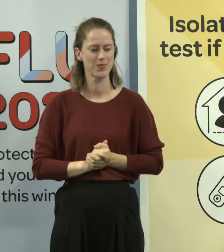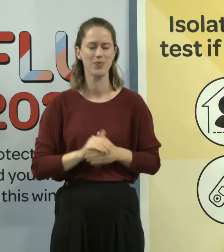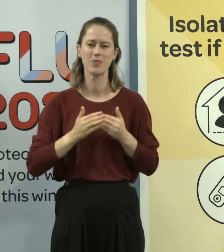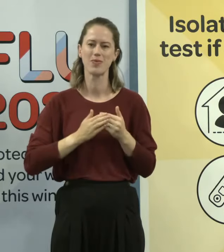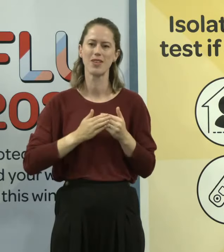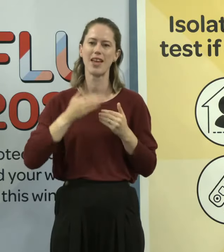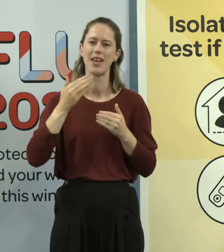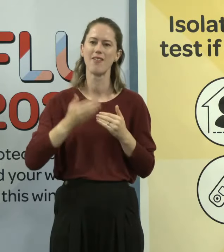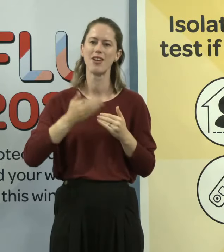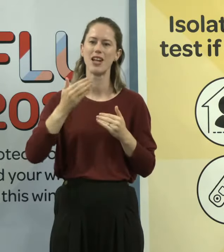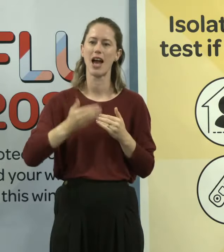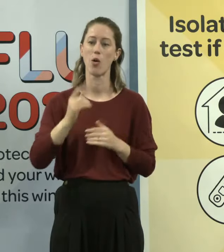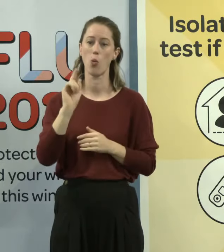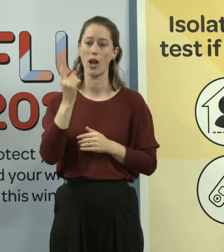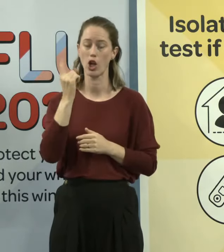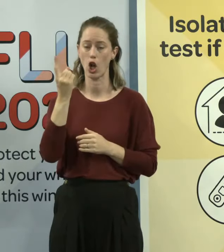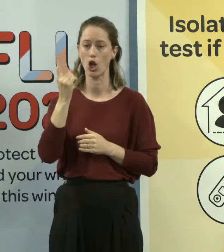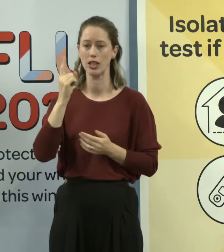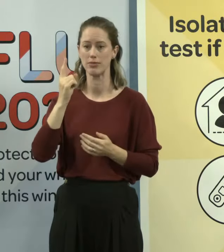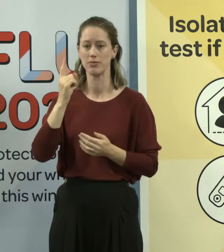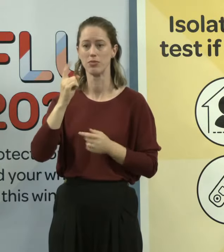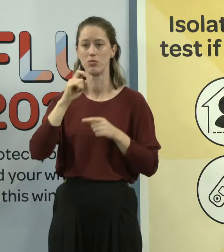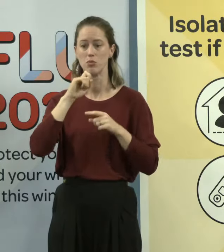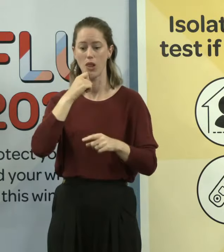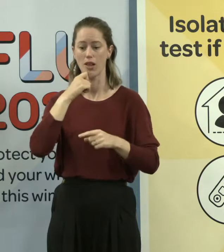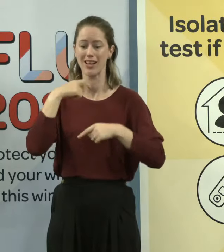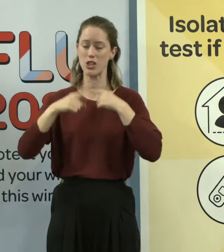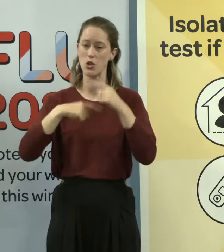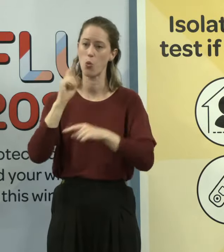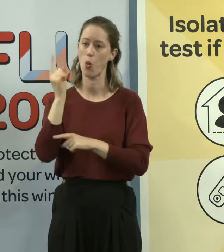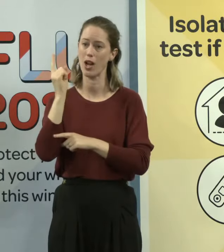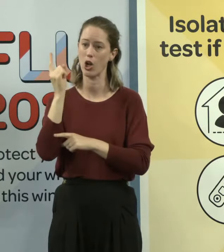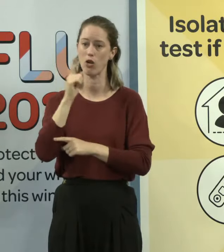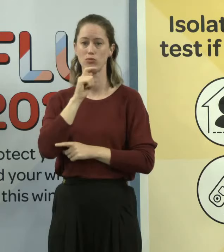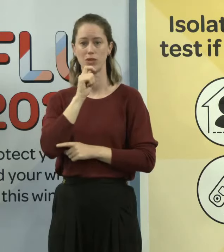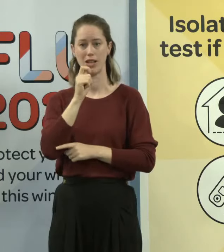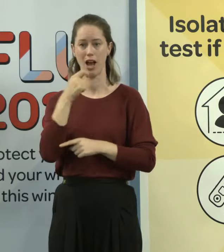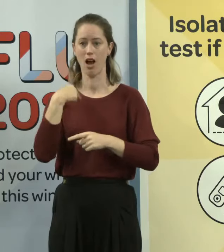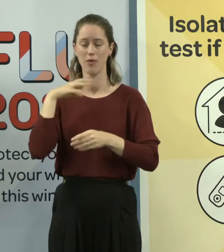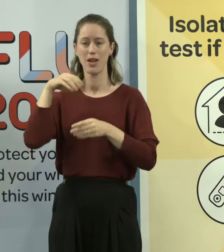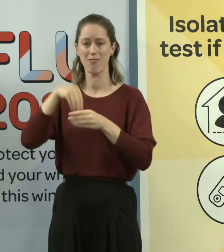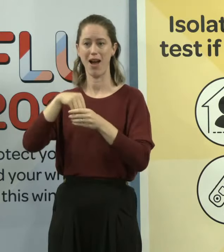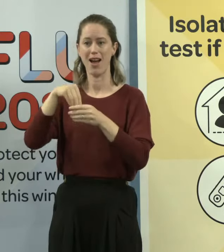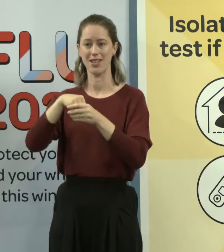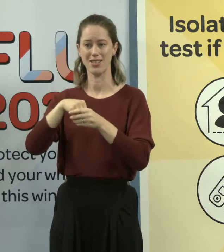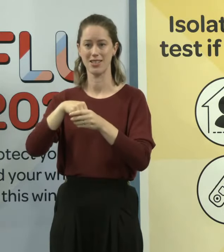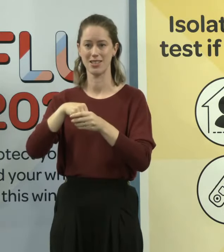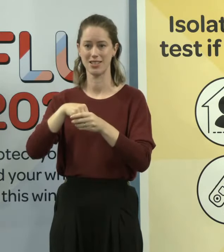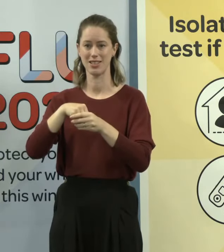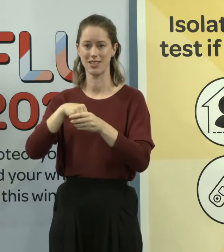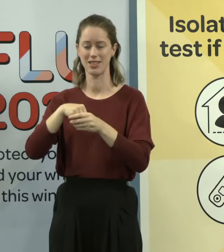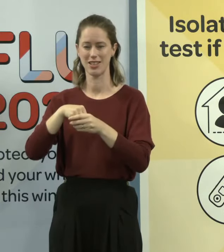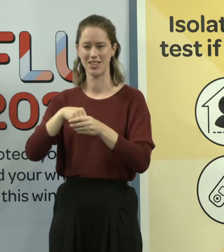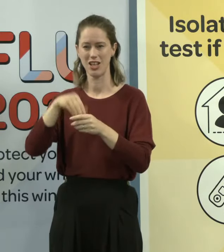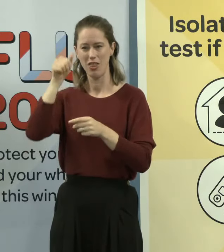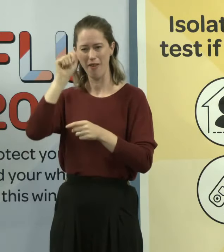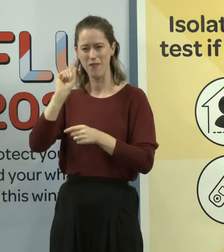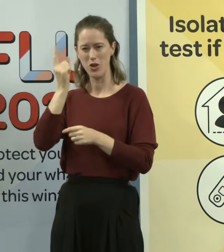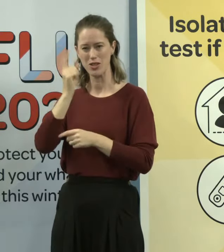korero ka taea e te tangata te